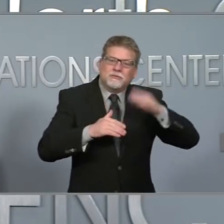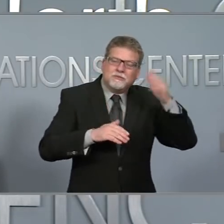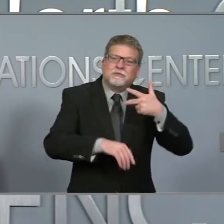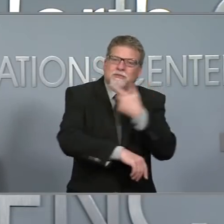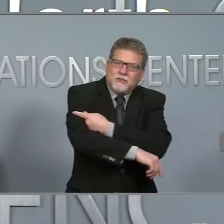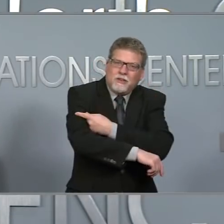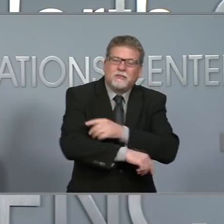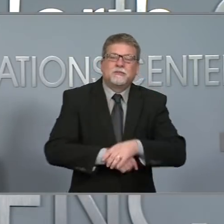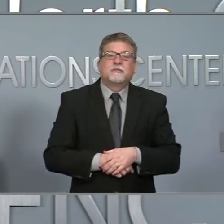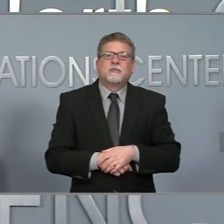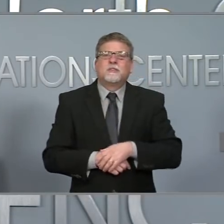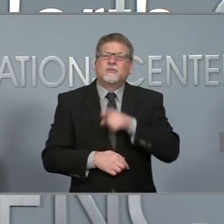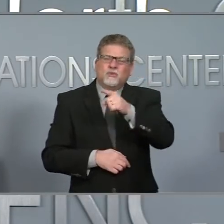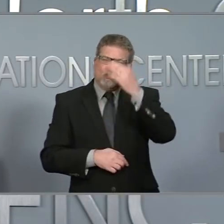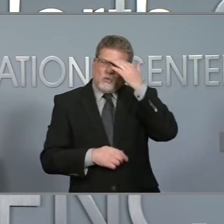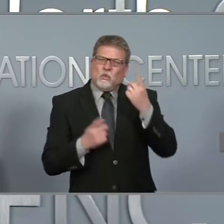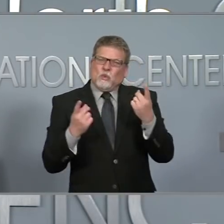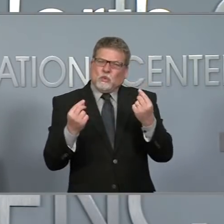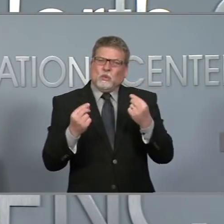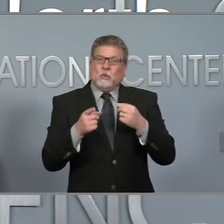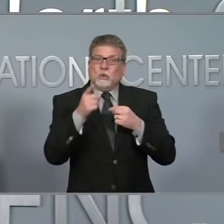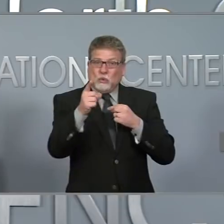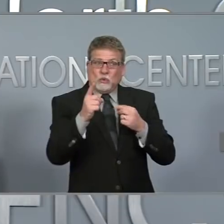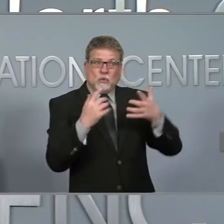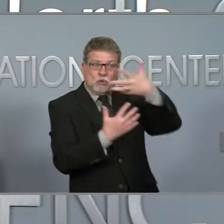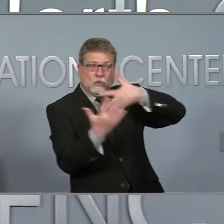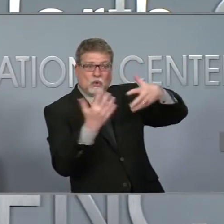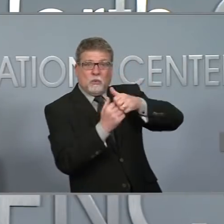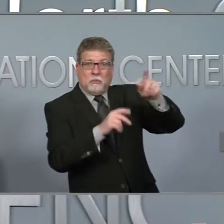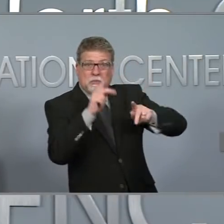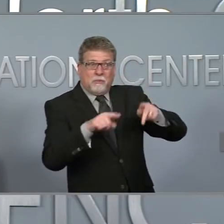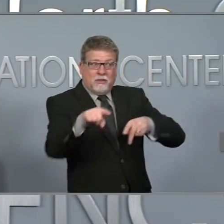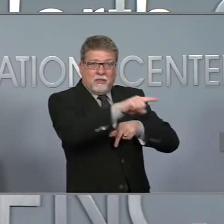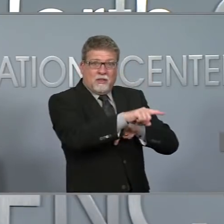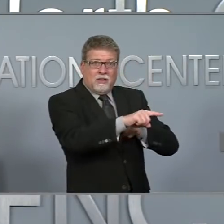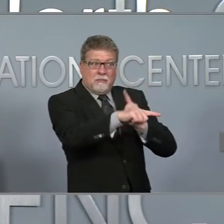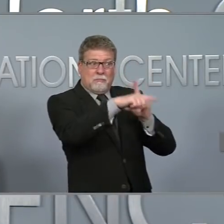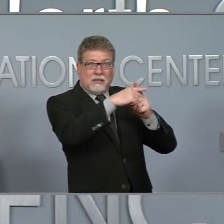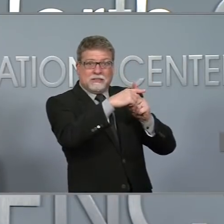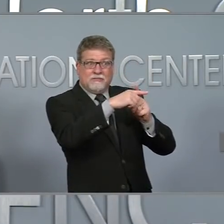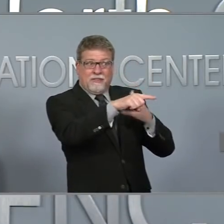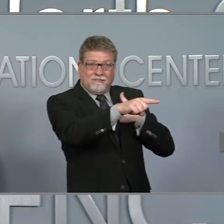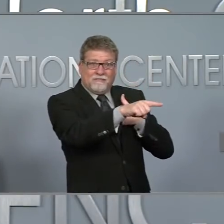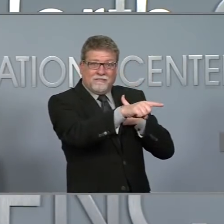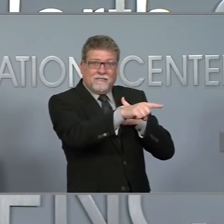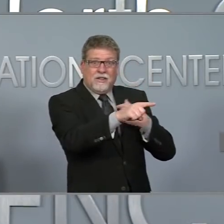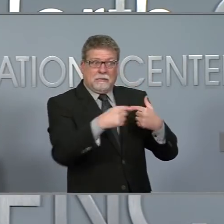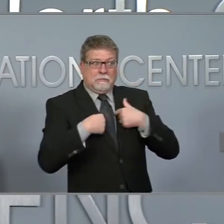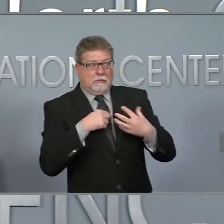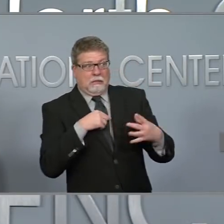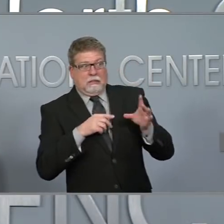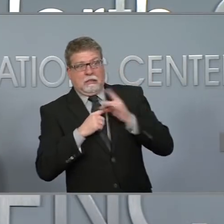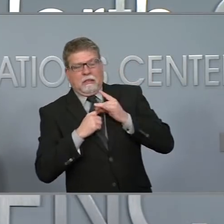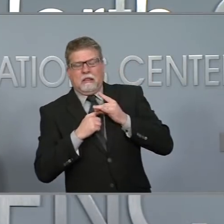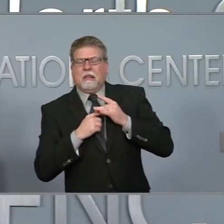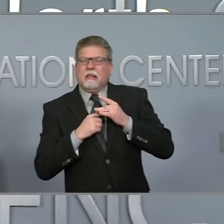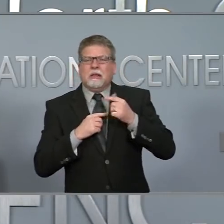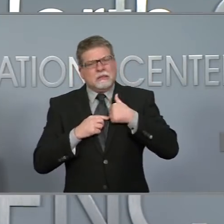un refuerzo al ser elegibles nuestro trekkie sigue vigente